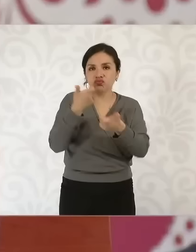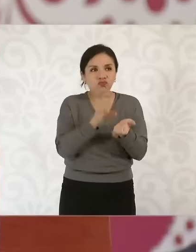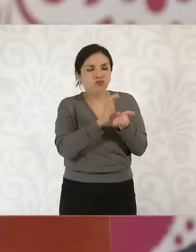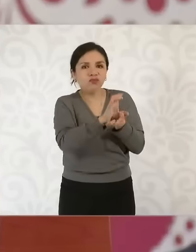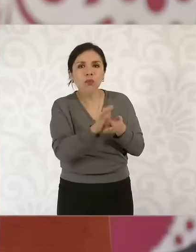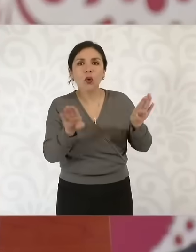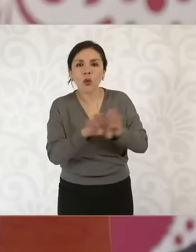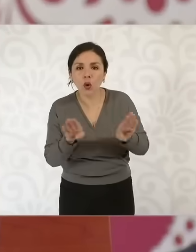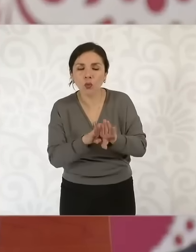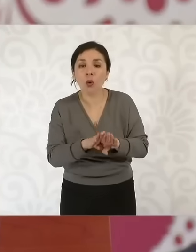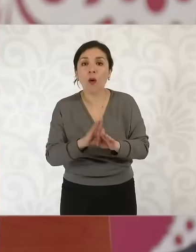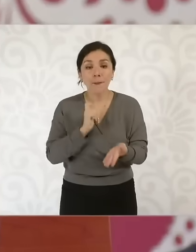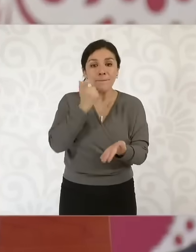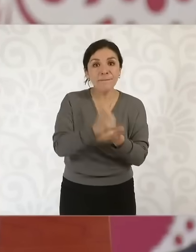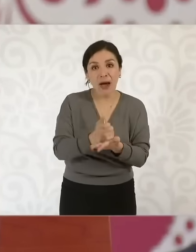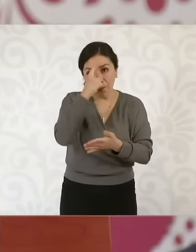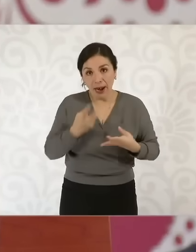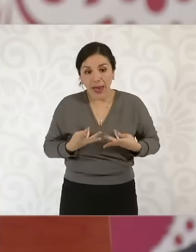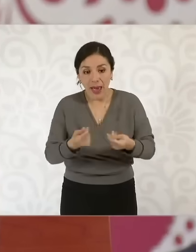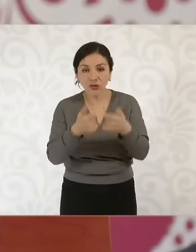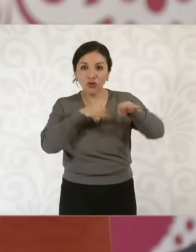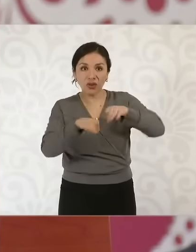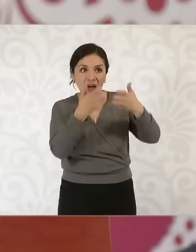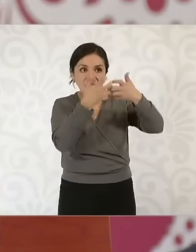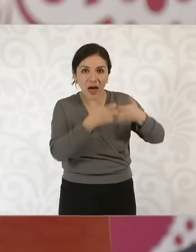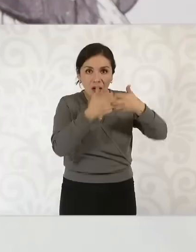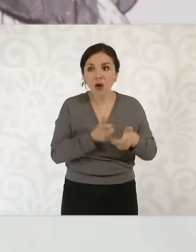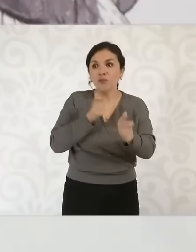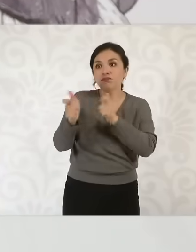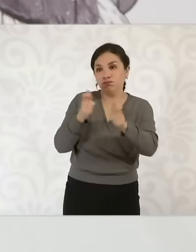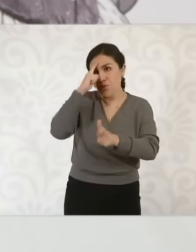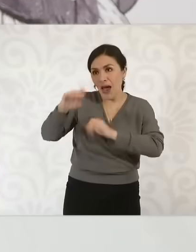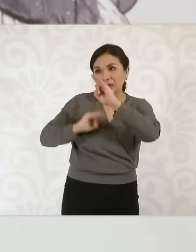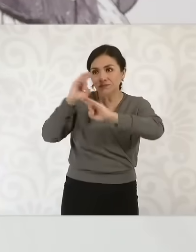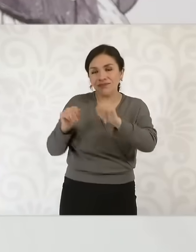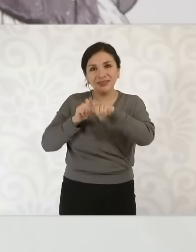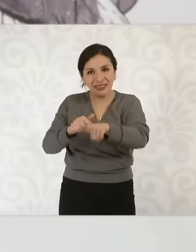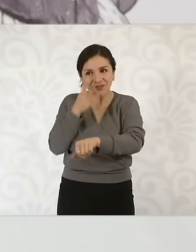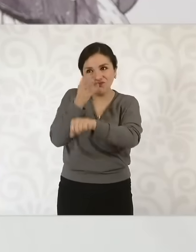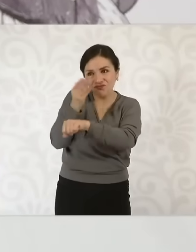cuáles son los gastos de operación, cuáles los de mantenimiento, cómo se va a hacer la